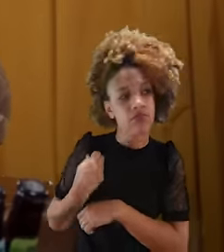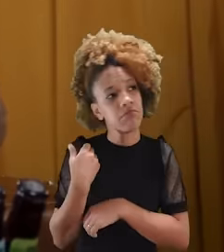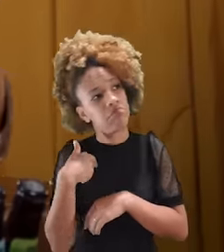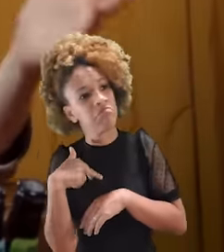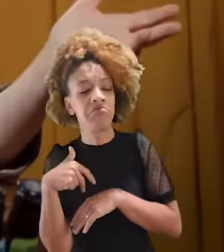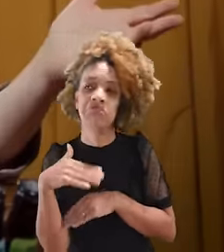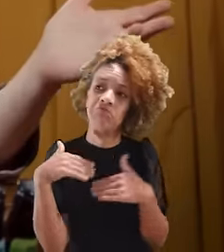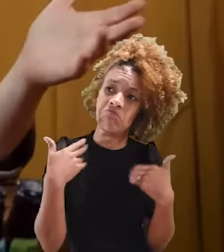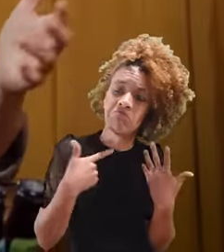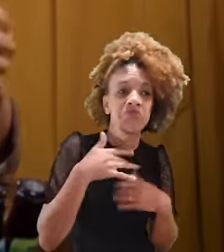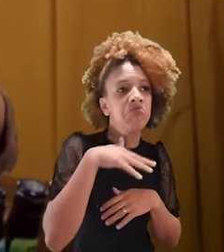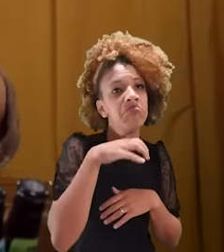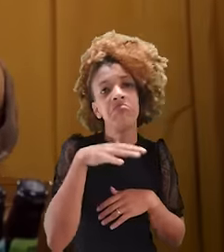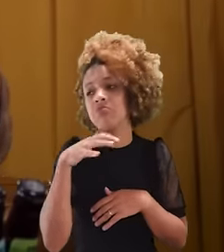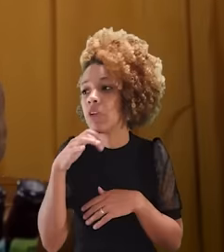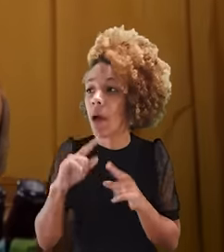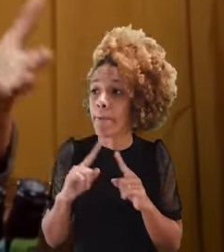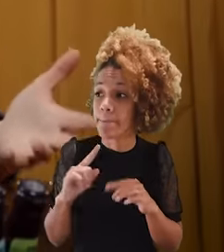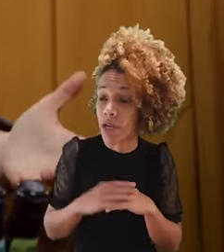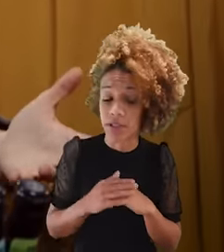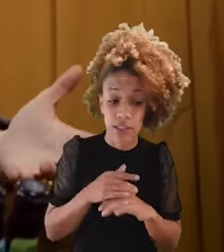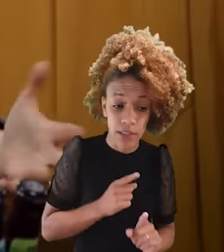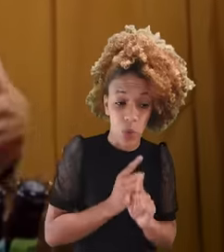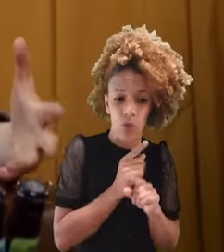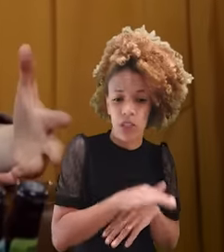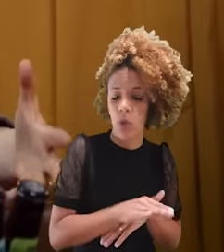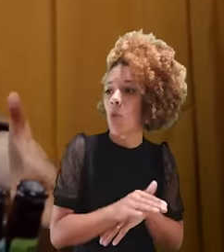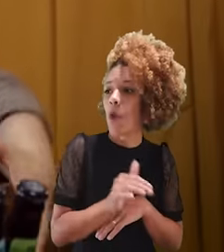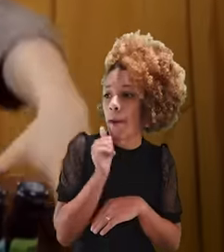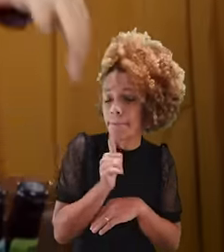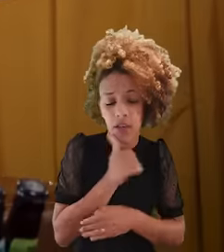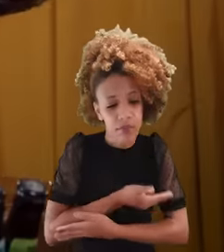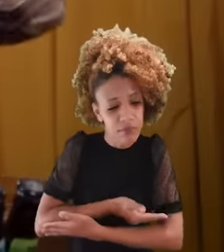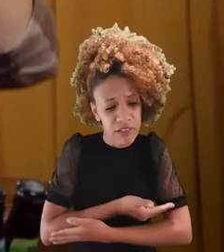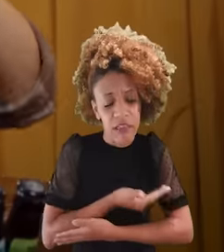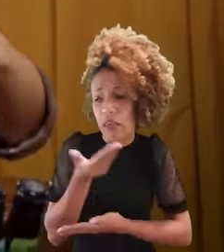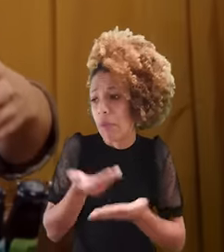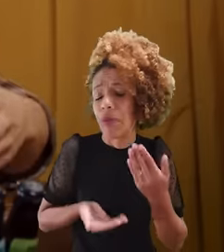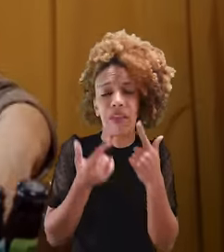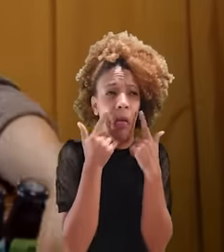que ele morreu tuberculose esbarra com uma menina que perdeu a boneca tá chorando copiosamente fica